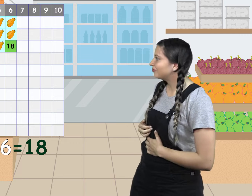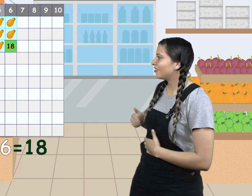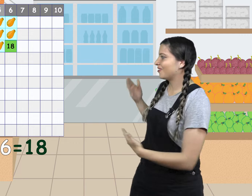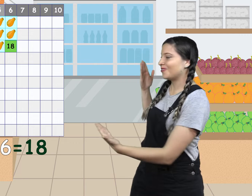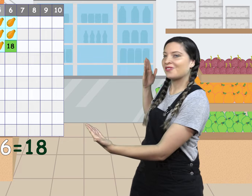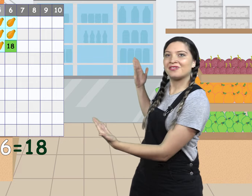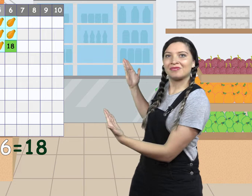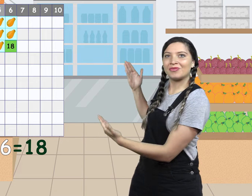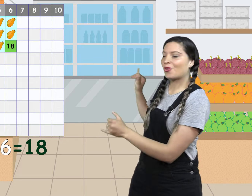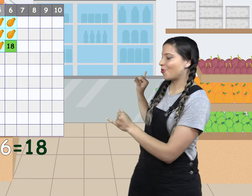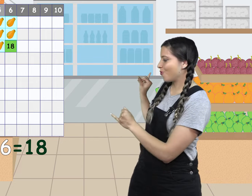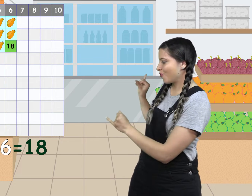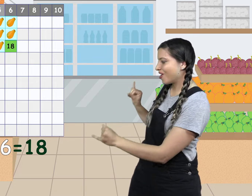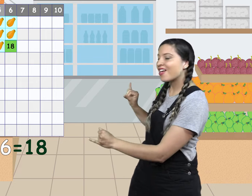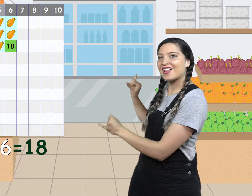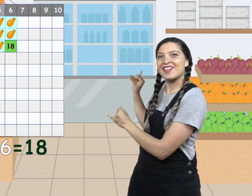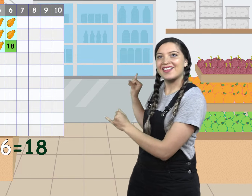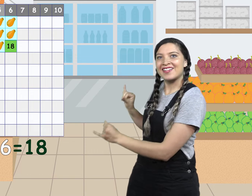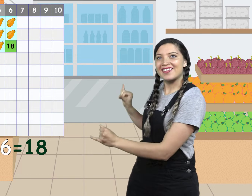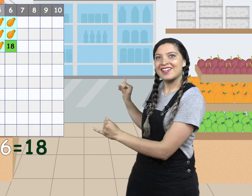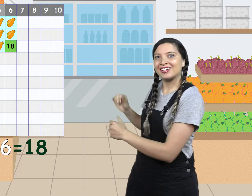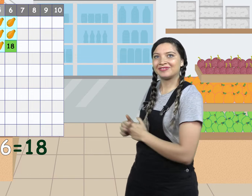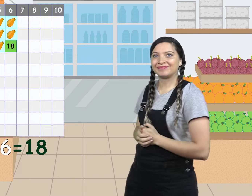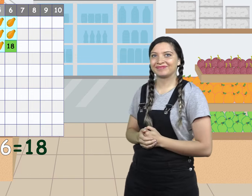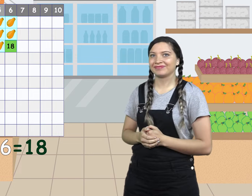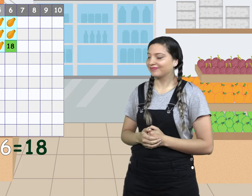Así obtenemos el mismo resultado que en la suma.